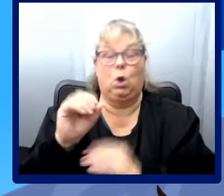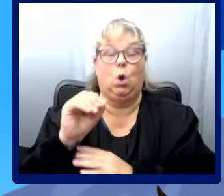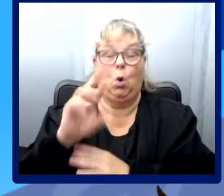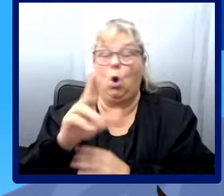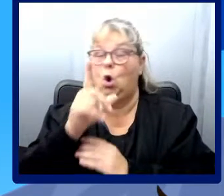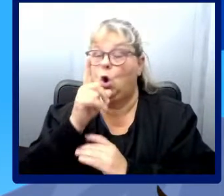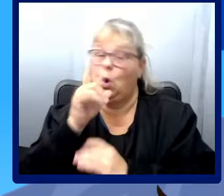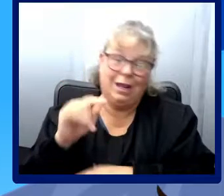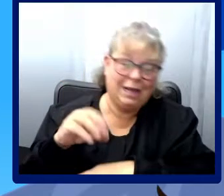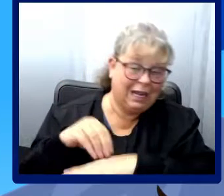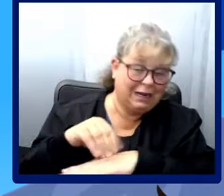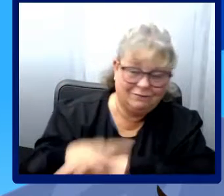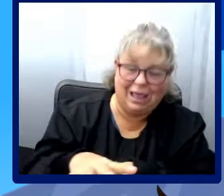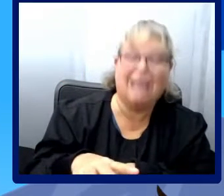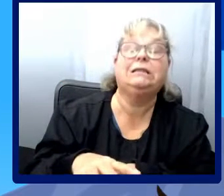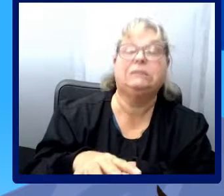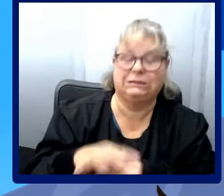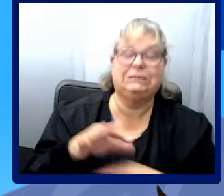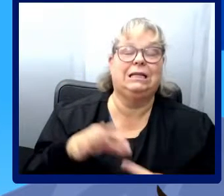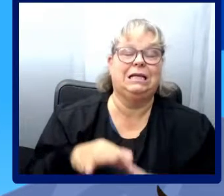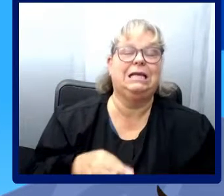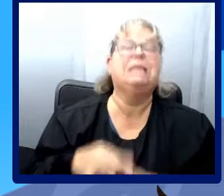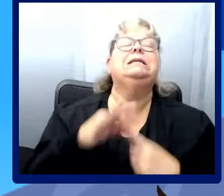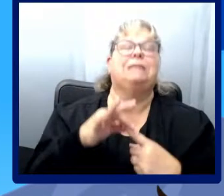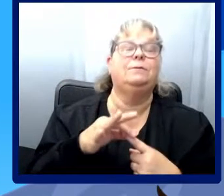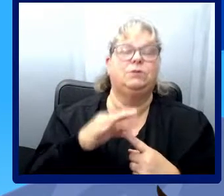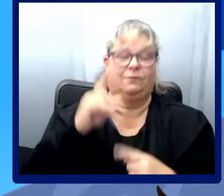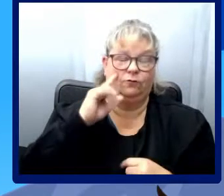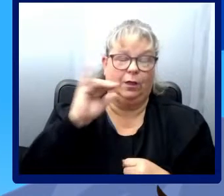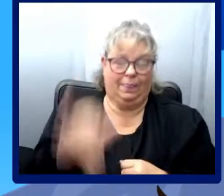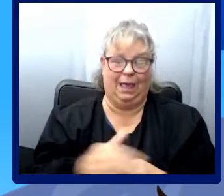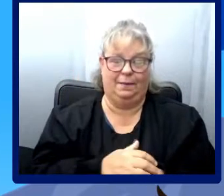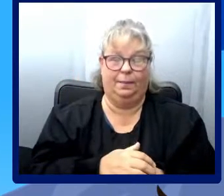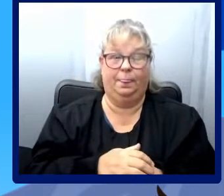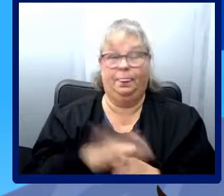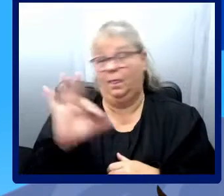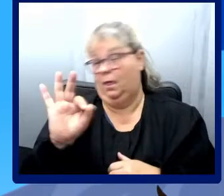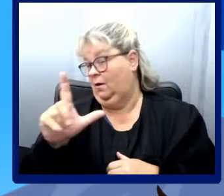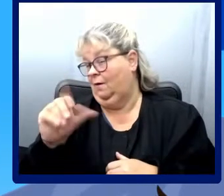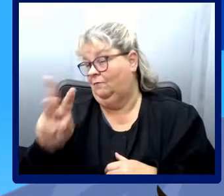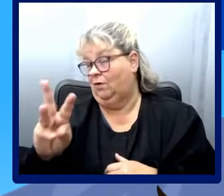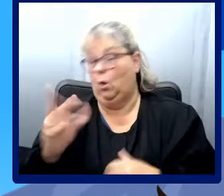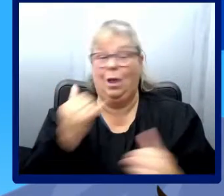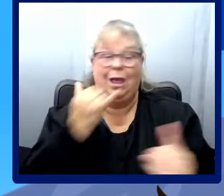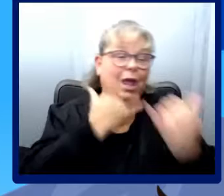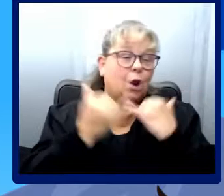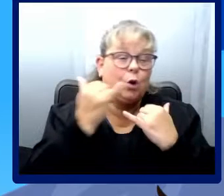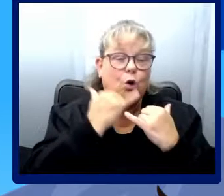del correo electrónico de excepción de Apex. Los correos electrónicos de error de flujo son un recurso